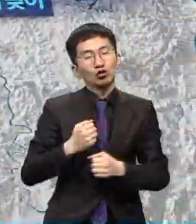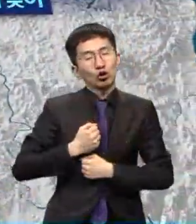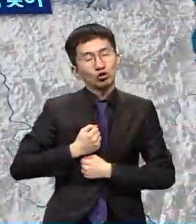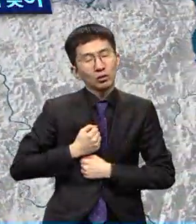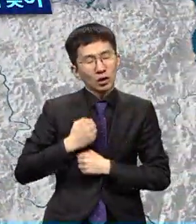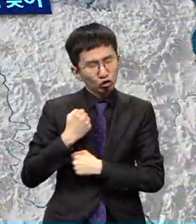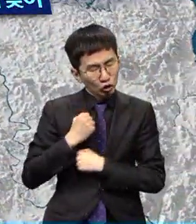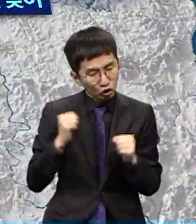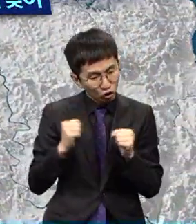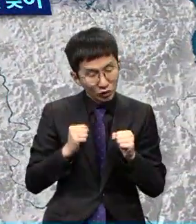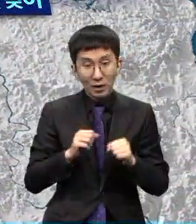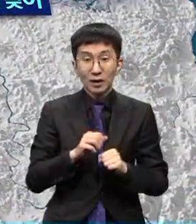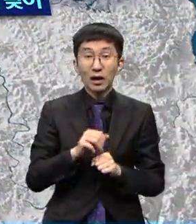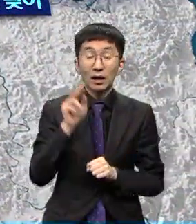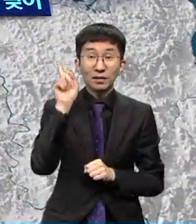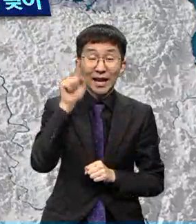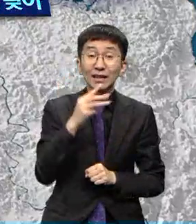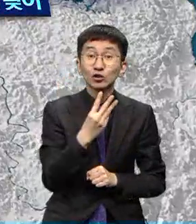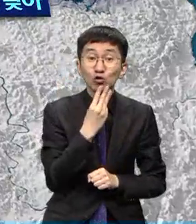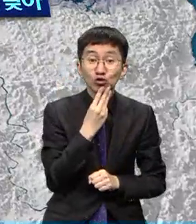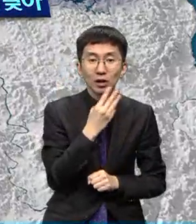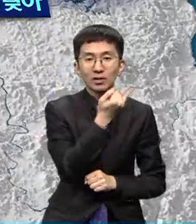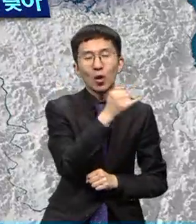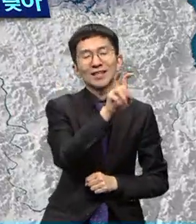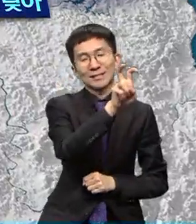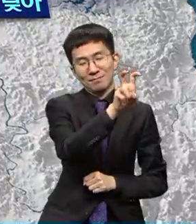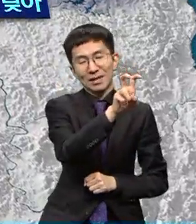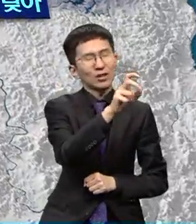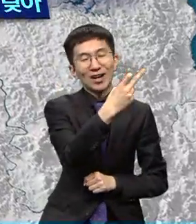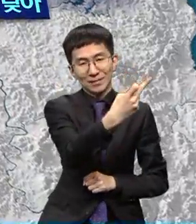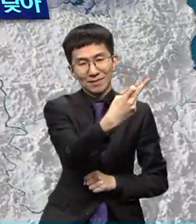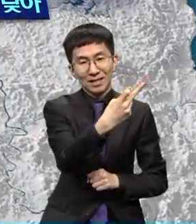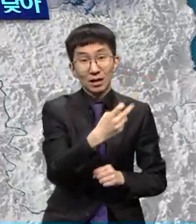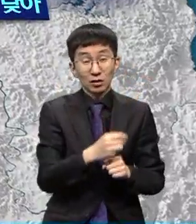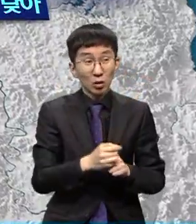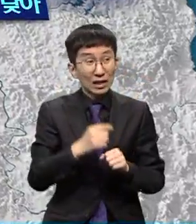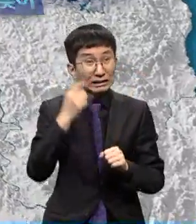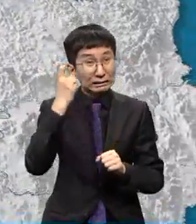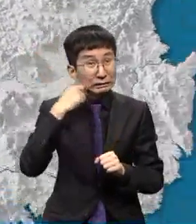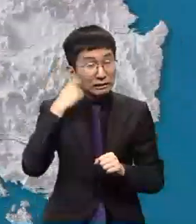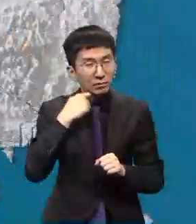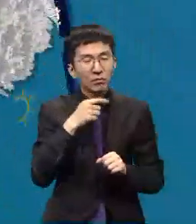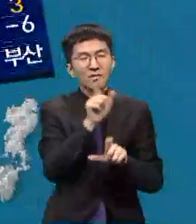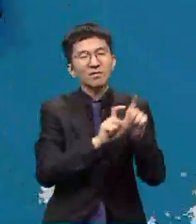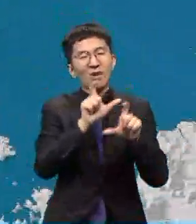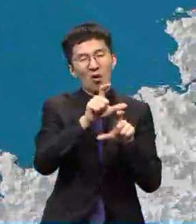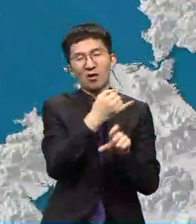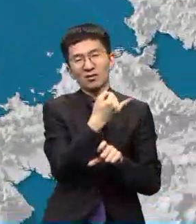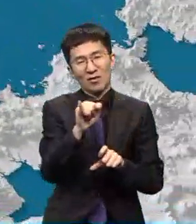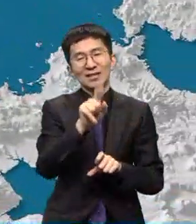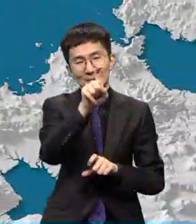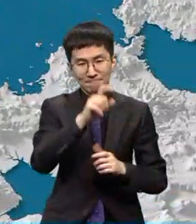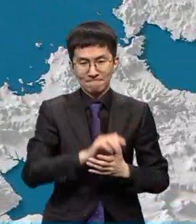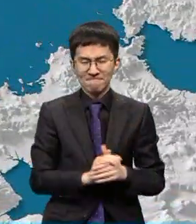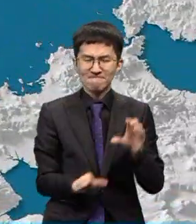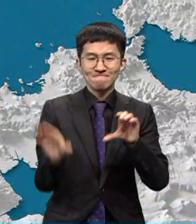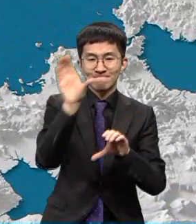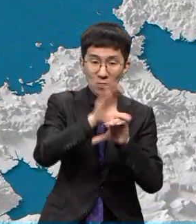내일 서울의 아침 기온 영하 12도, 하지만 체감하는 온도는 이보다 10도가 더 내려가겠습니다. 낮에도 종일 찬 바람이 불면서 추위가